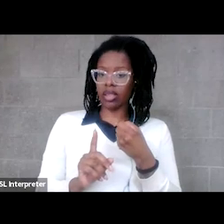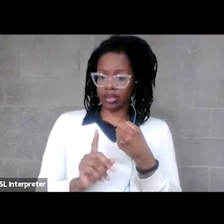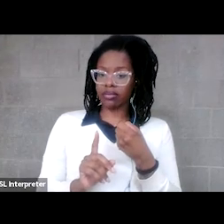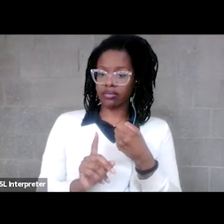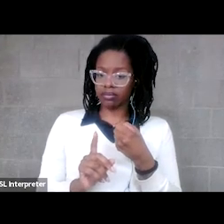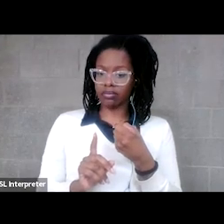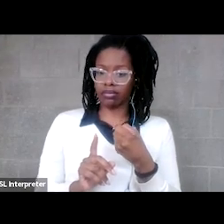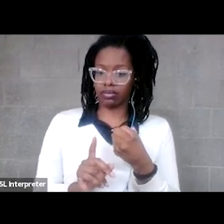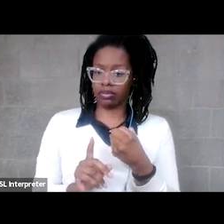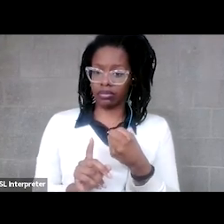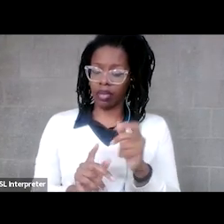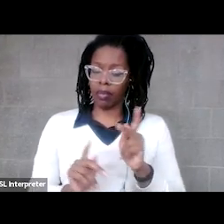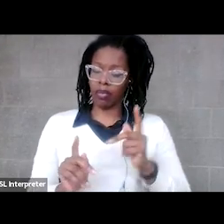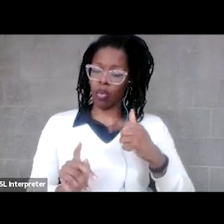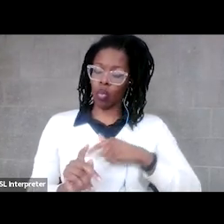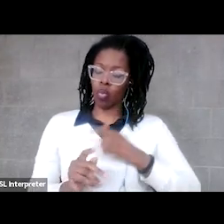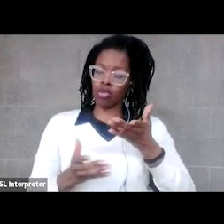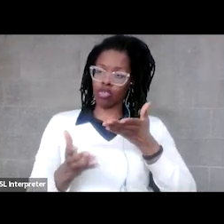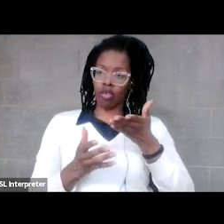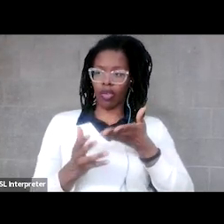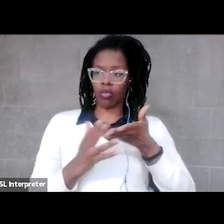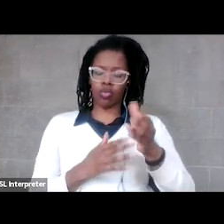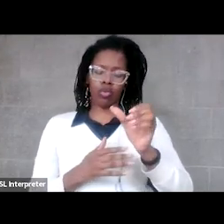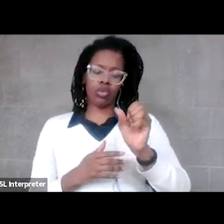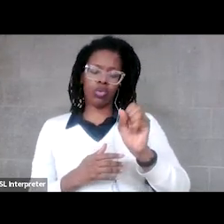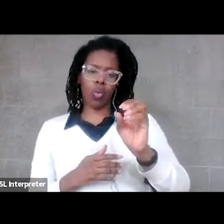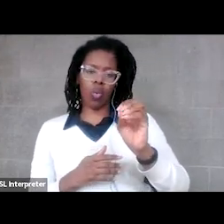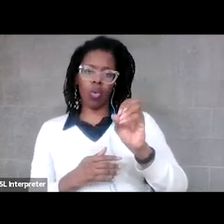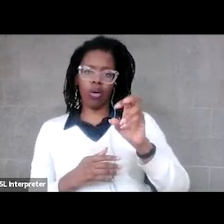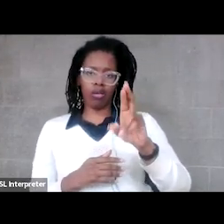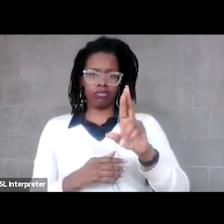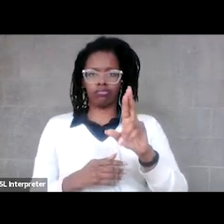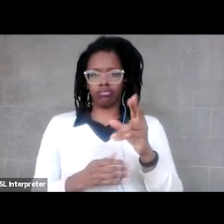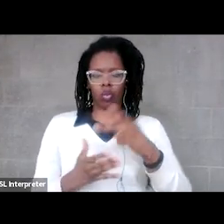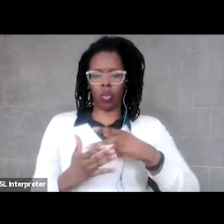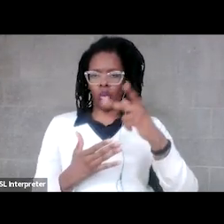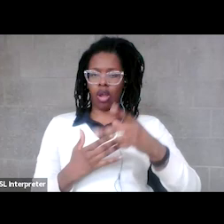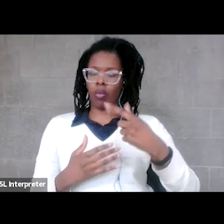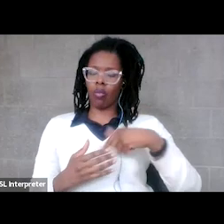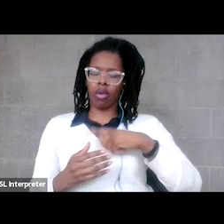a las que servimos a través de SOAR, tu iniciativa SOAR. Así que destacamos solo algunos,